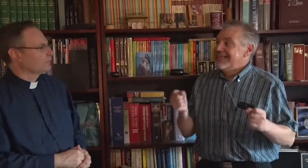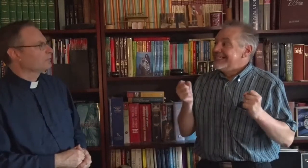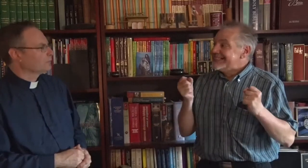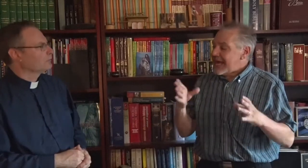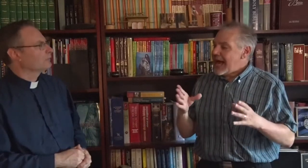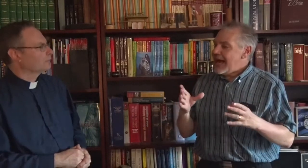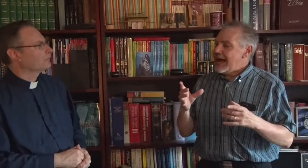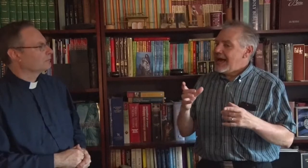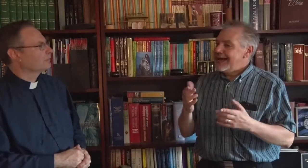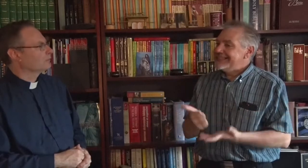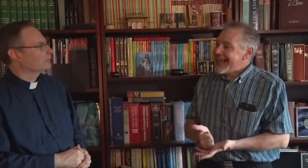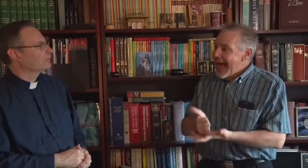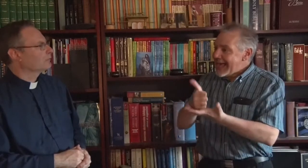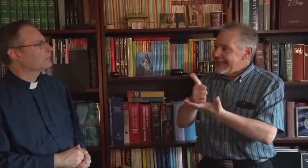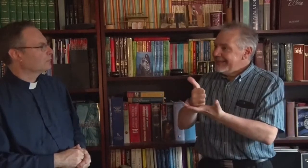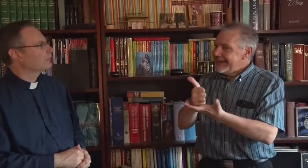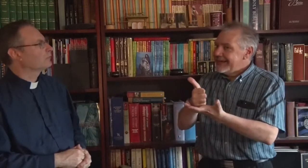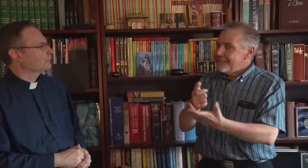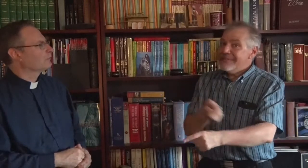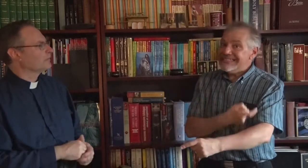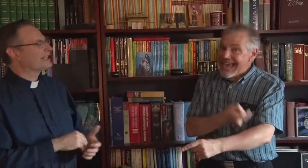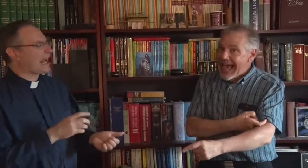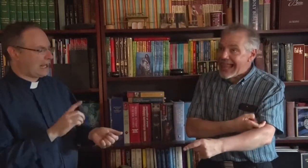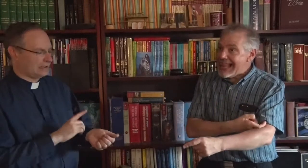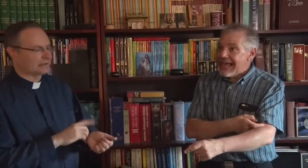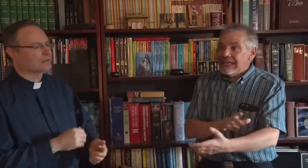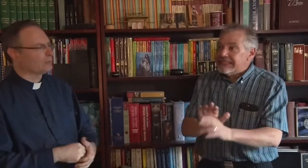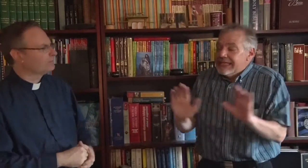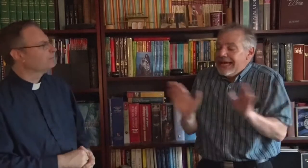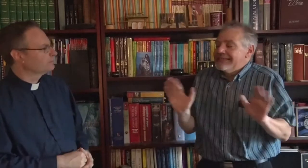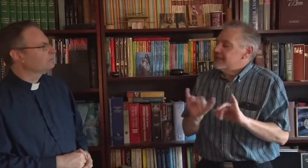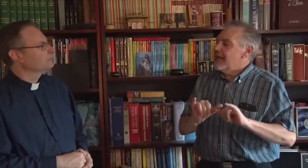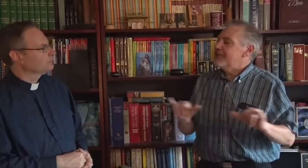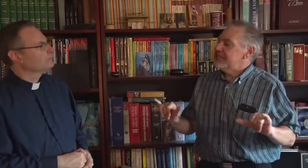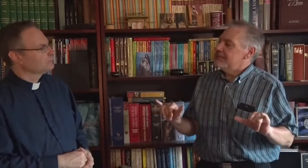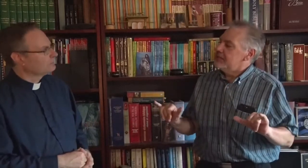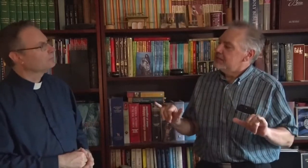Sans aide médicale… c’est impossible!